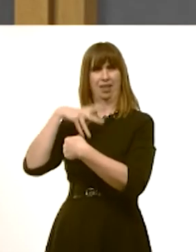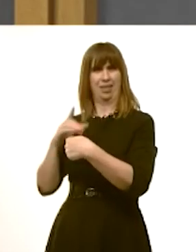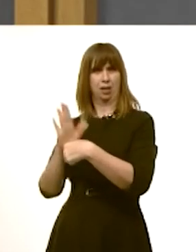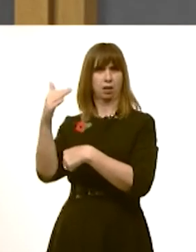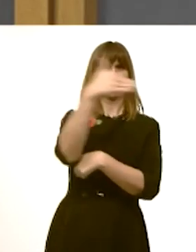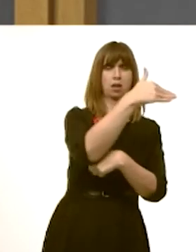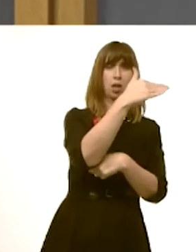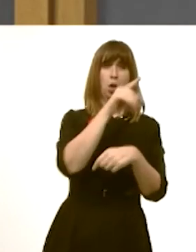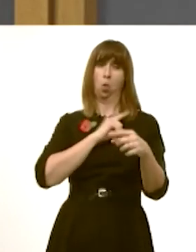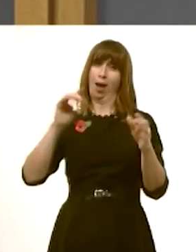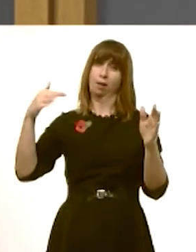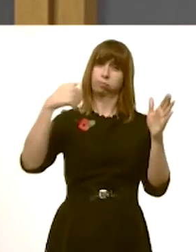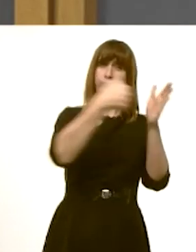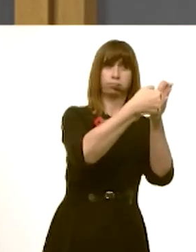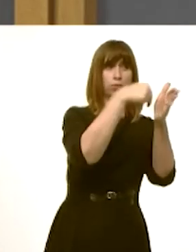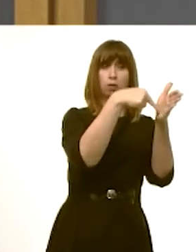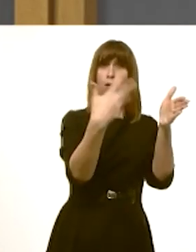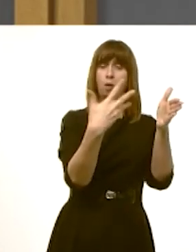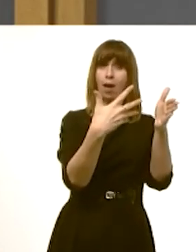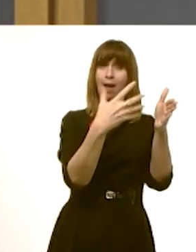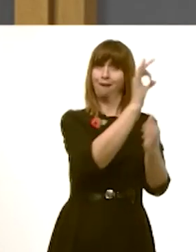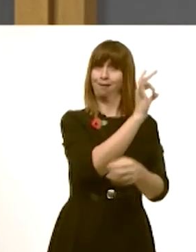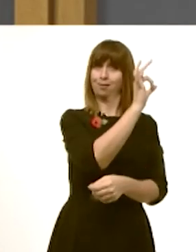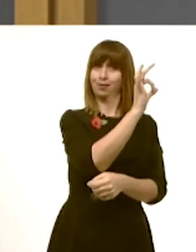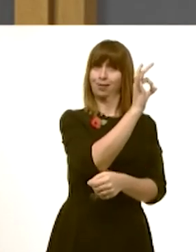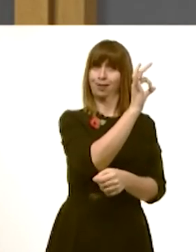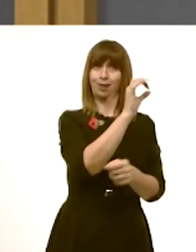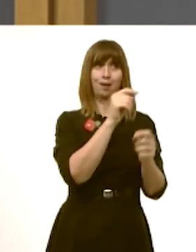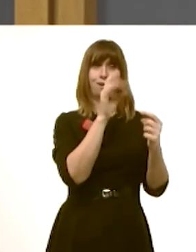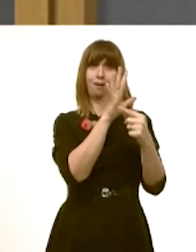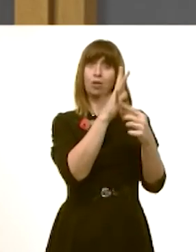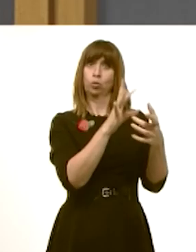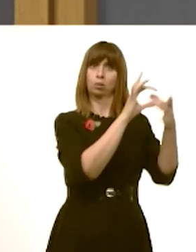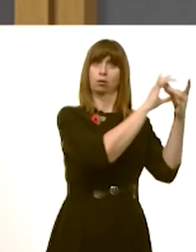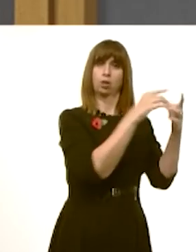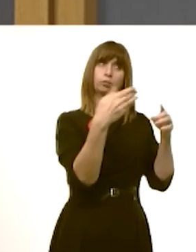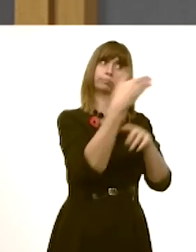Rwyín falch iawn bod y Llywodraeth a Phlaid Cymru yn rhan oír consensws sydd yna ar yr